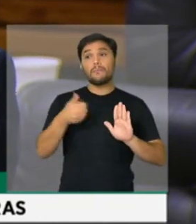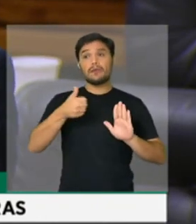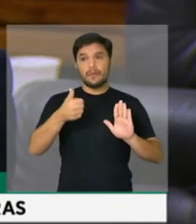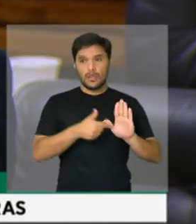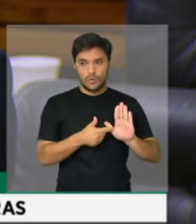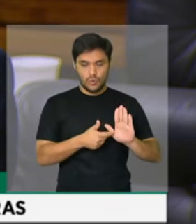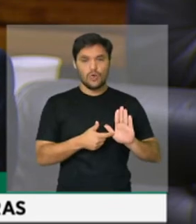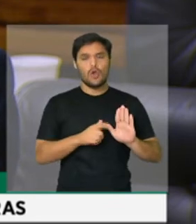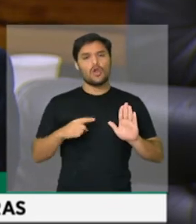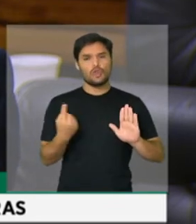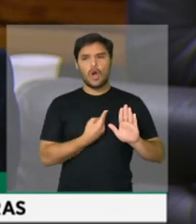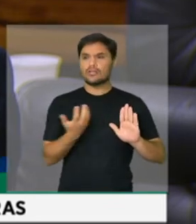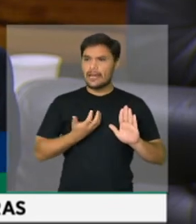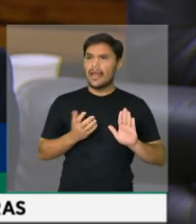PRIVATIZAÇÃO DA ELETROBRAS. -- [PRESIDENTE]: COMO